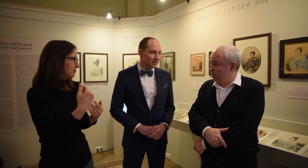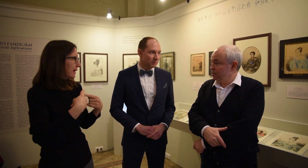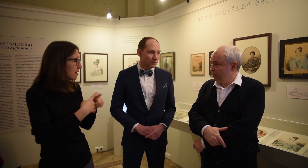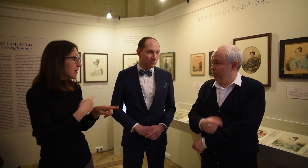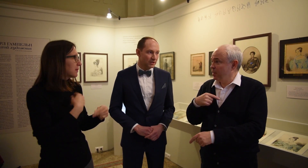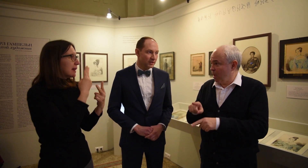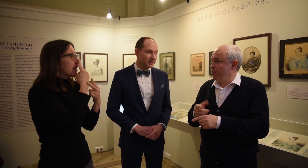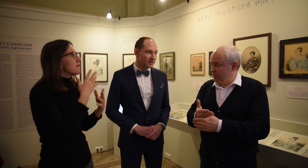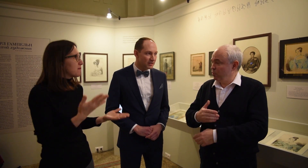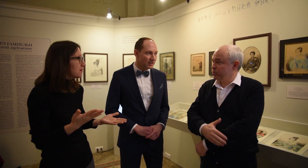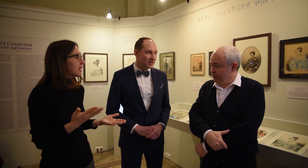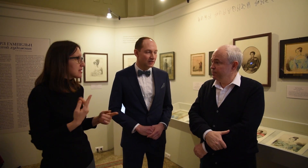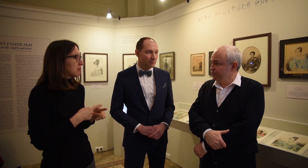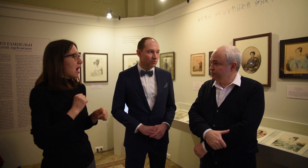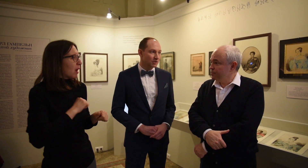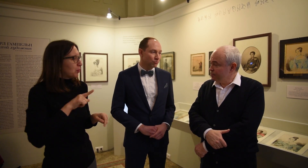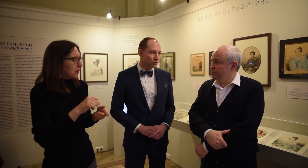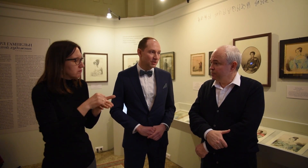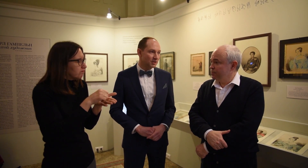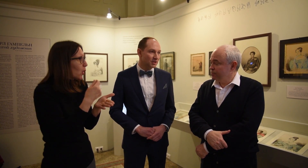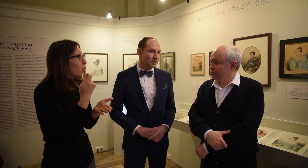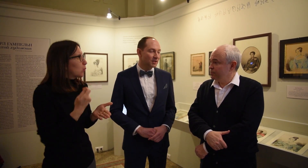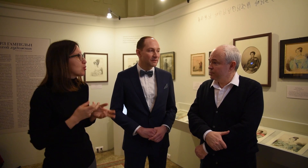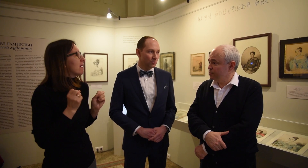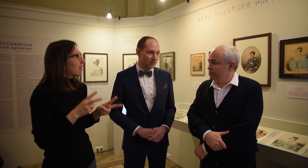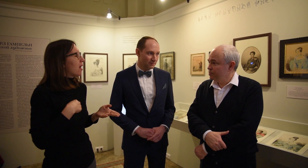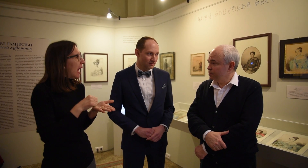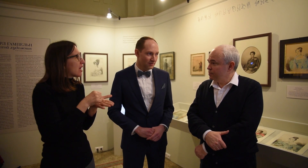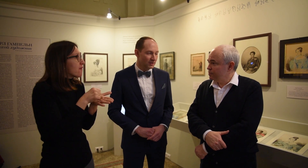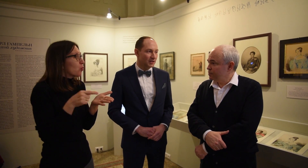Мы не видим работы резца, работу художника как гравёра.